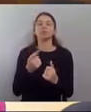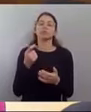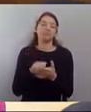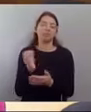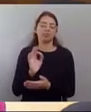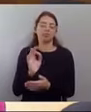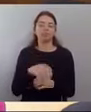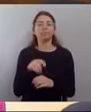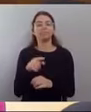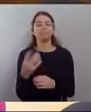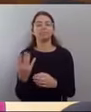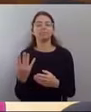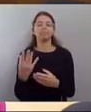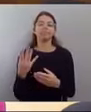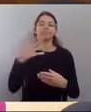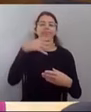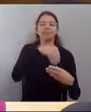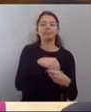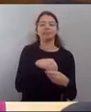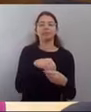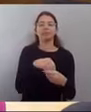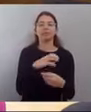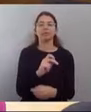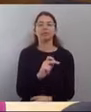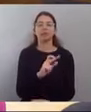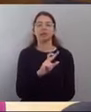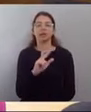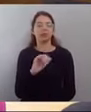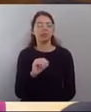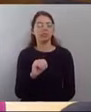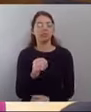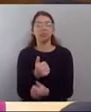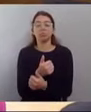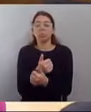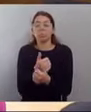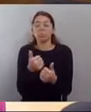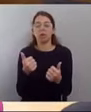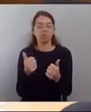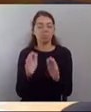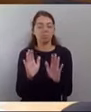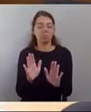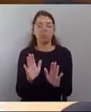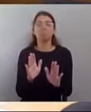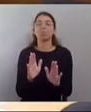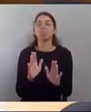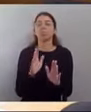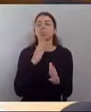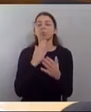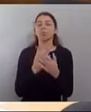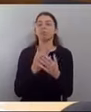Metropolitana e, quanto a isso, não vemos nenhum mal que a rede seja, portanto,